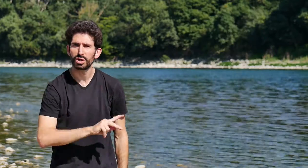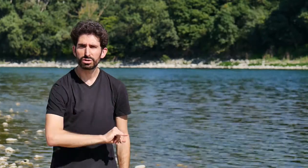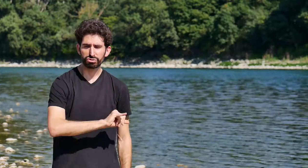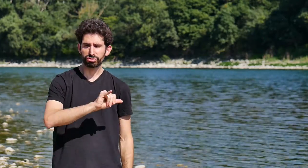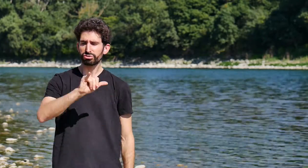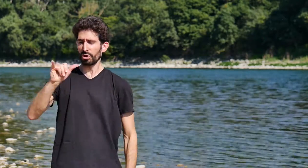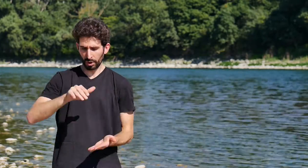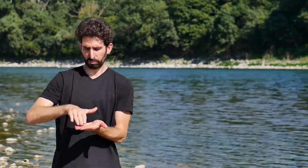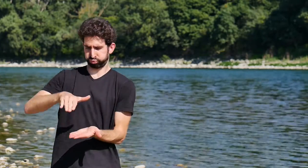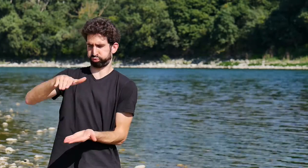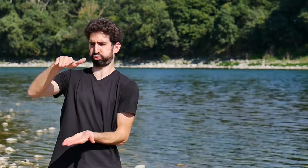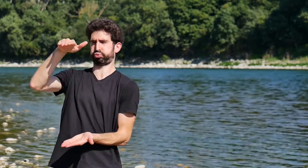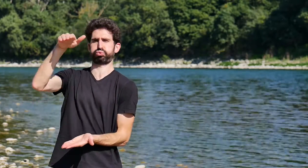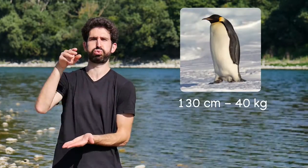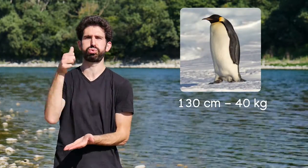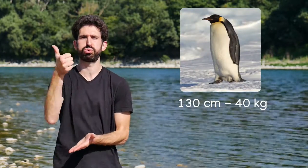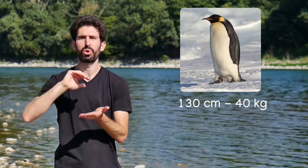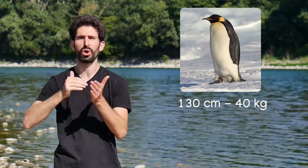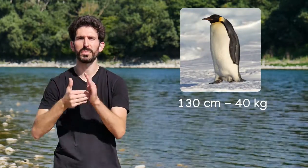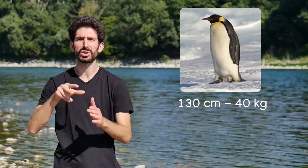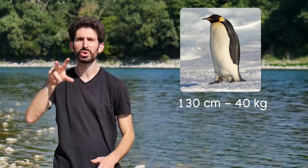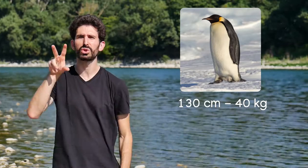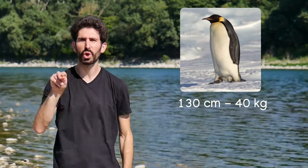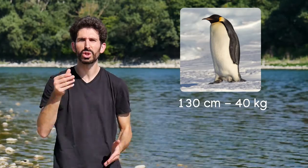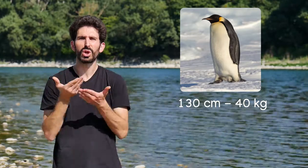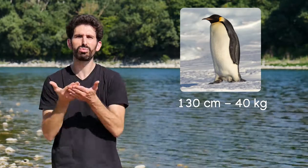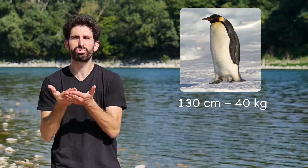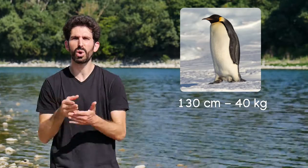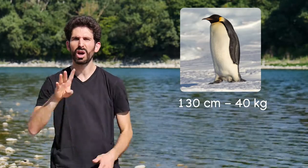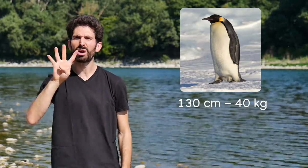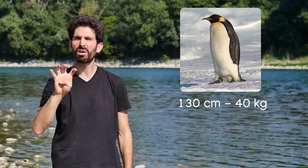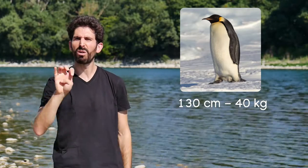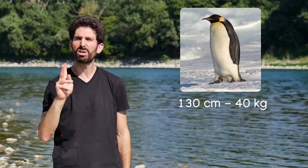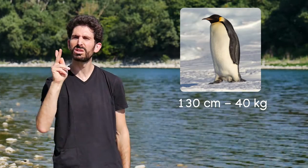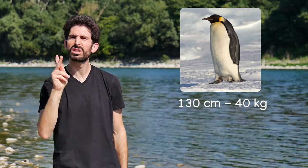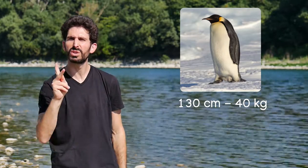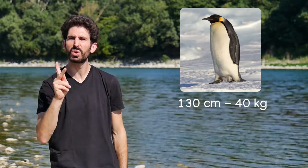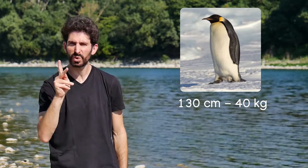jusqu'à 130 cm et 40 kg